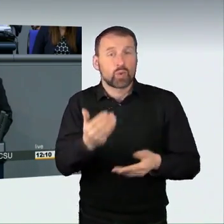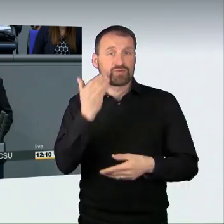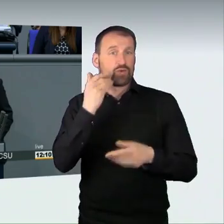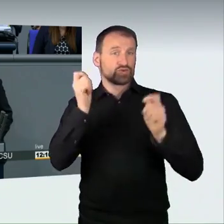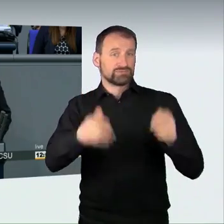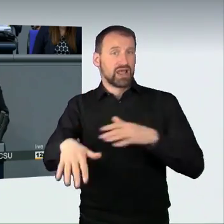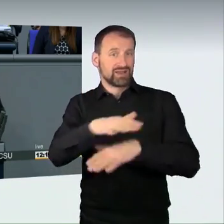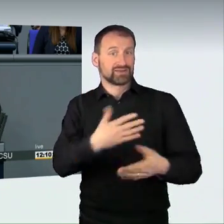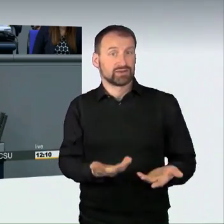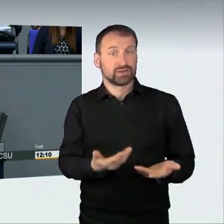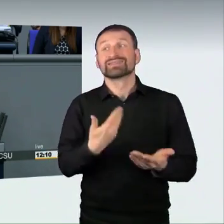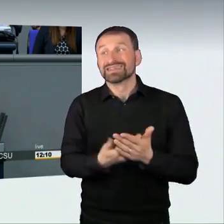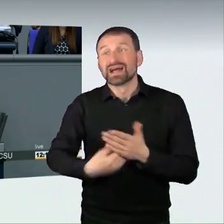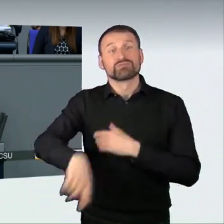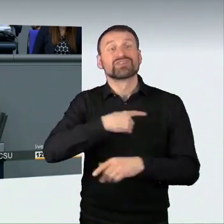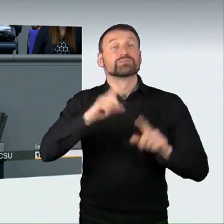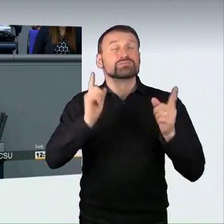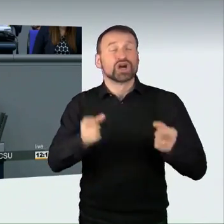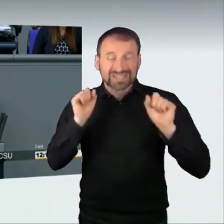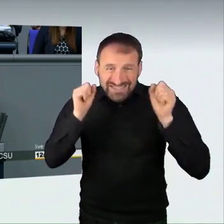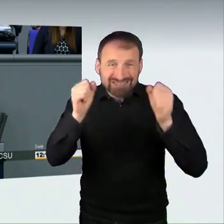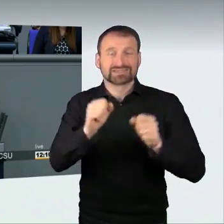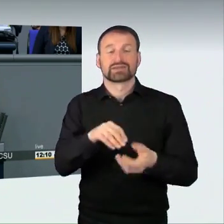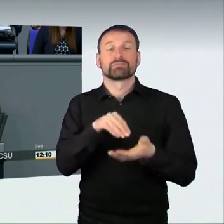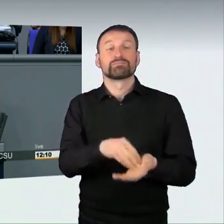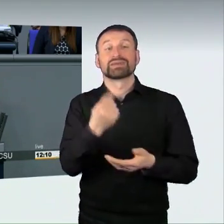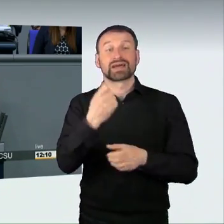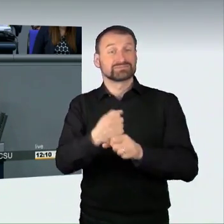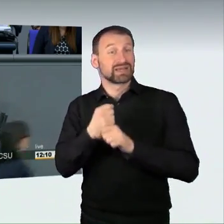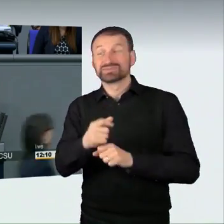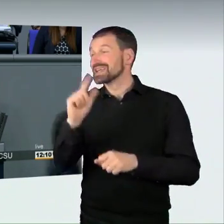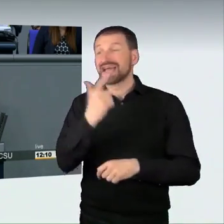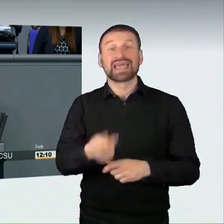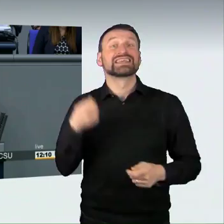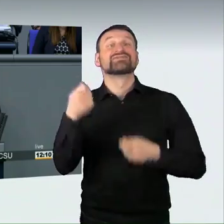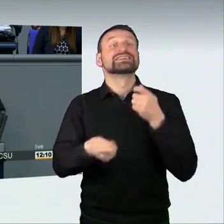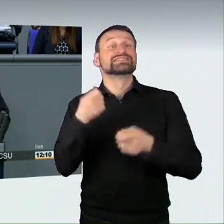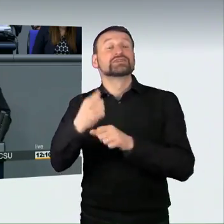dass die Mietpreisbremse keine Investitionsbremse ist und dass in unserem Land mehr gebaut wird. Deswegen ist diese Ausnahme